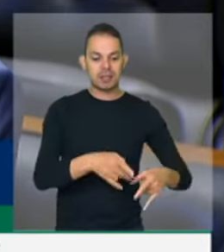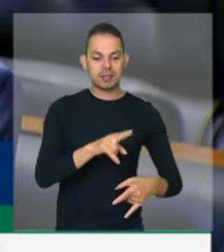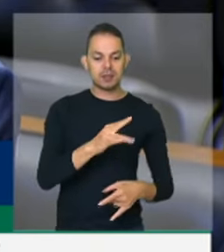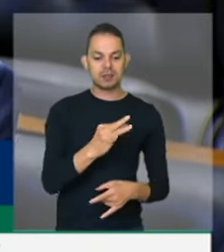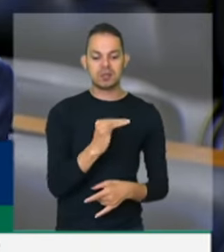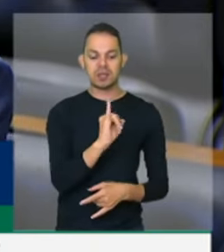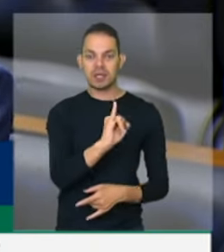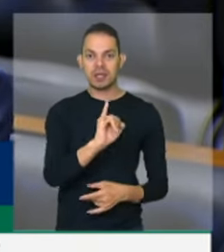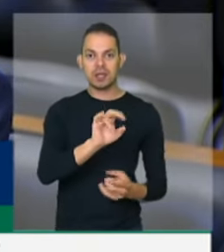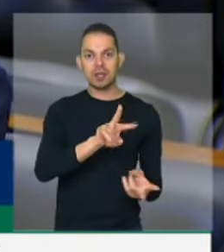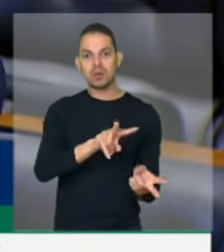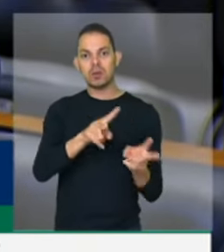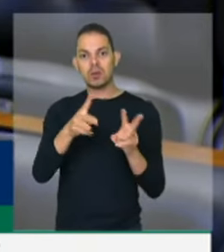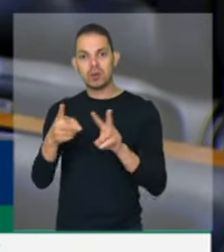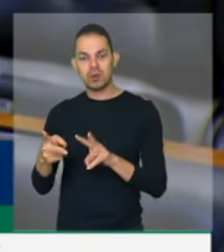EM COVID. POR QUÊ? PORQUE